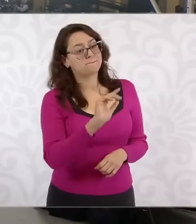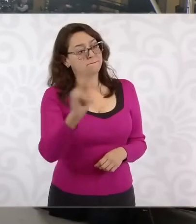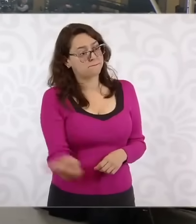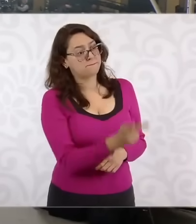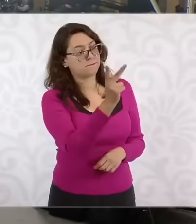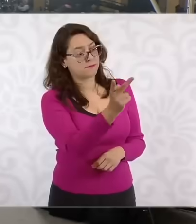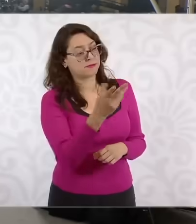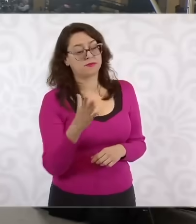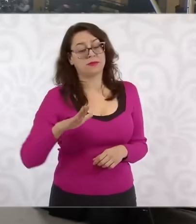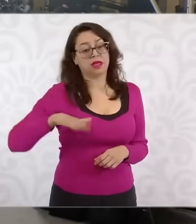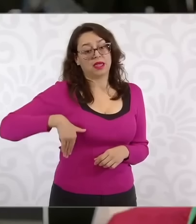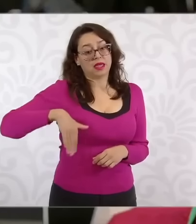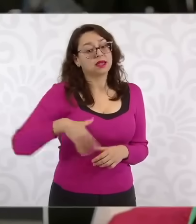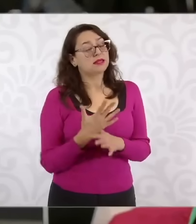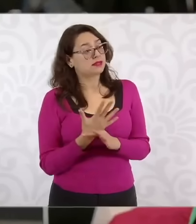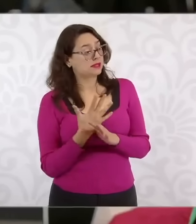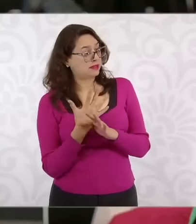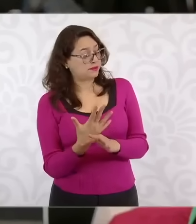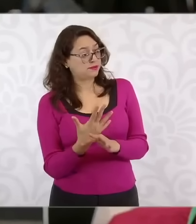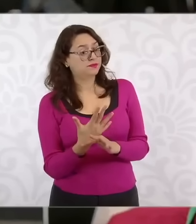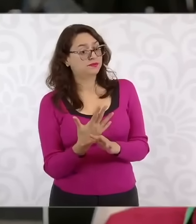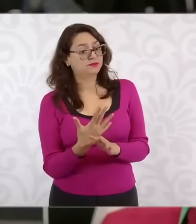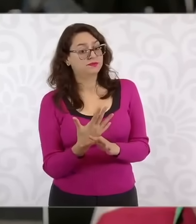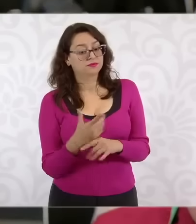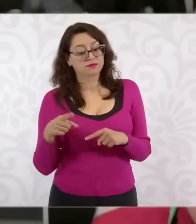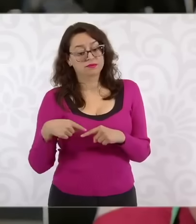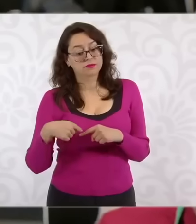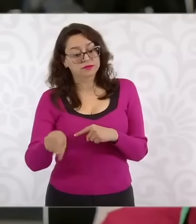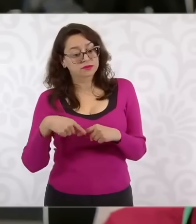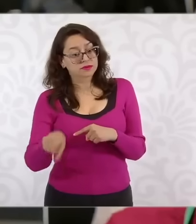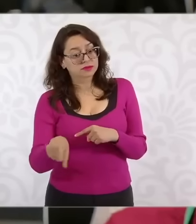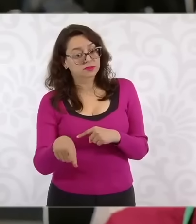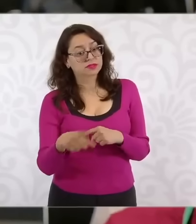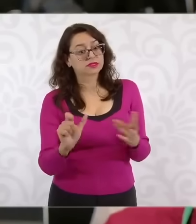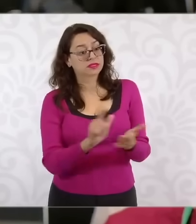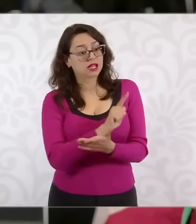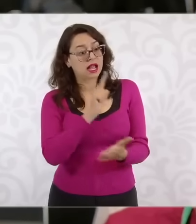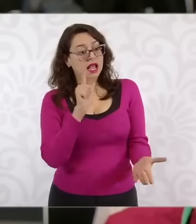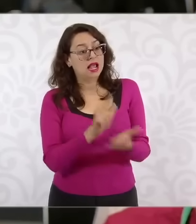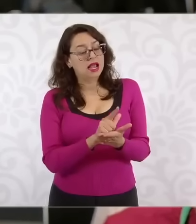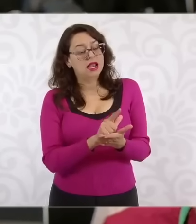usted de un momento que no plantea o no pretende en el corto plazo una reforma para las fiscalías.